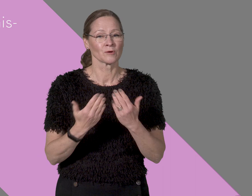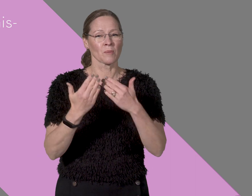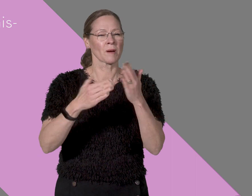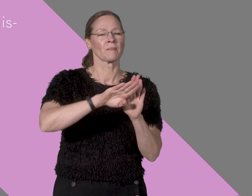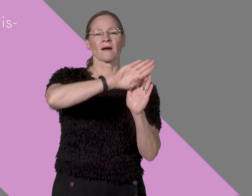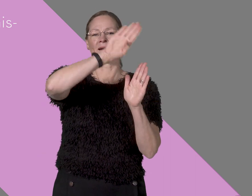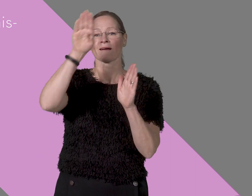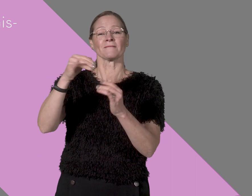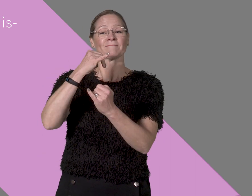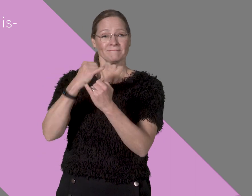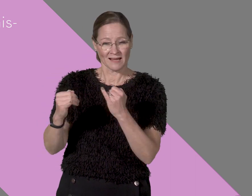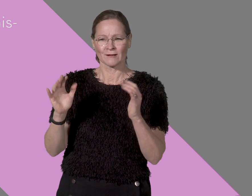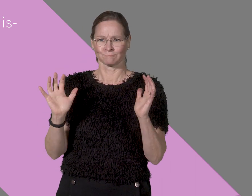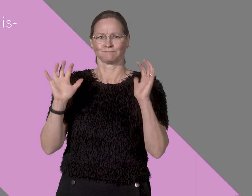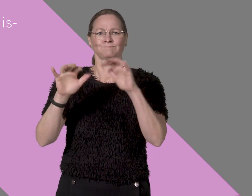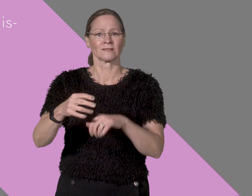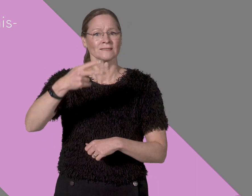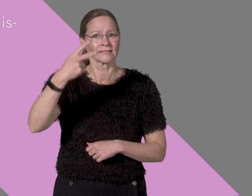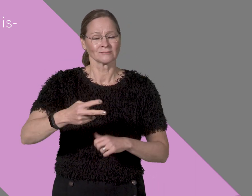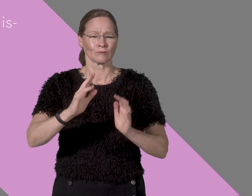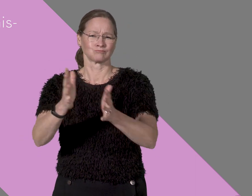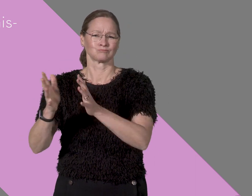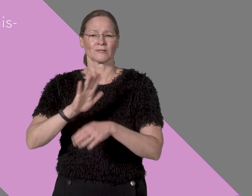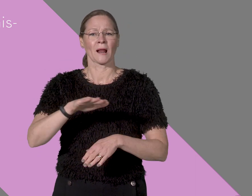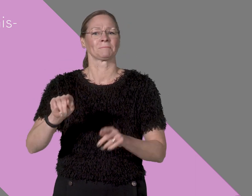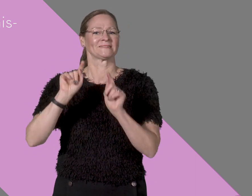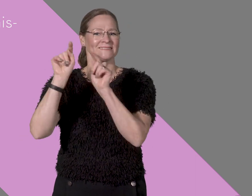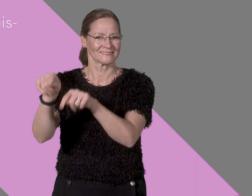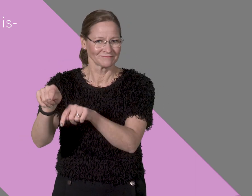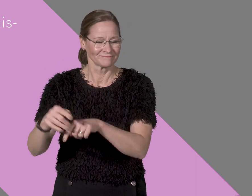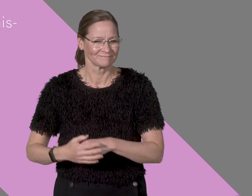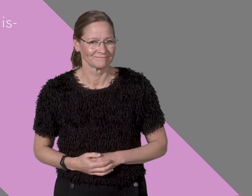jossa käy koulupäivien päätteeksi 20 viittovaa lasta.